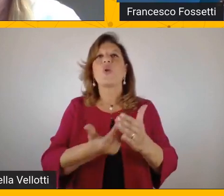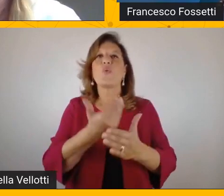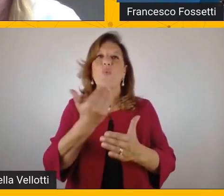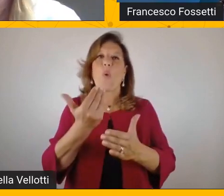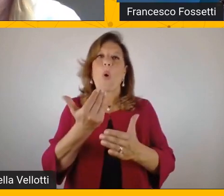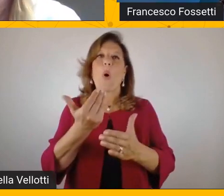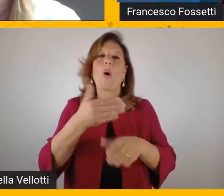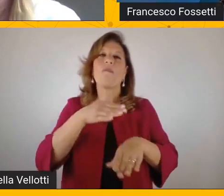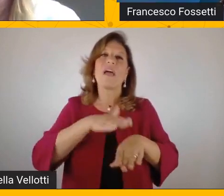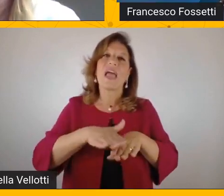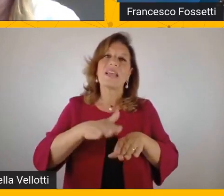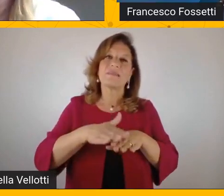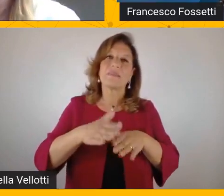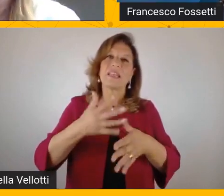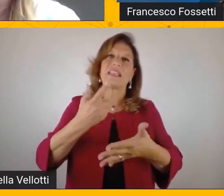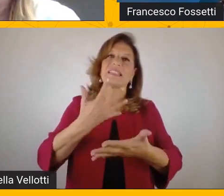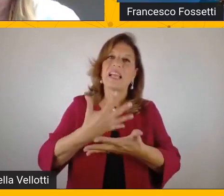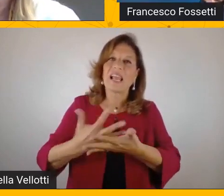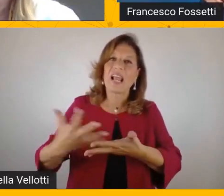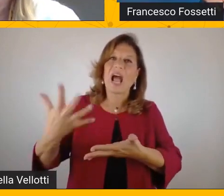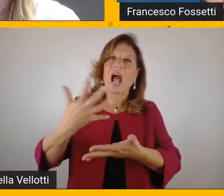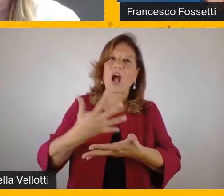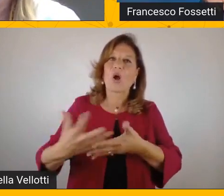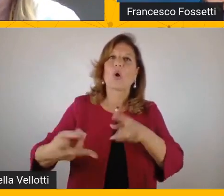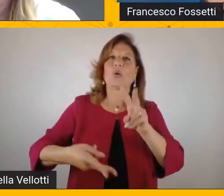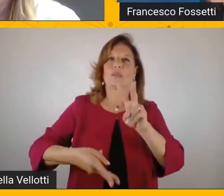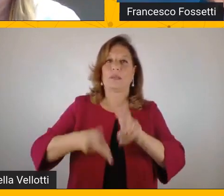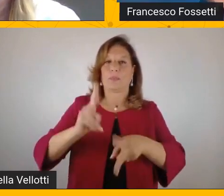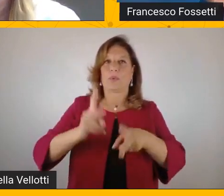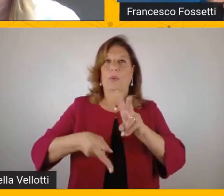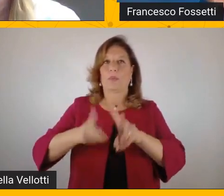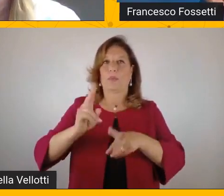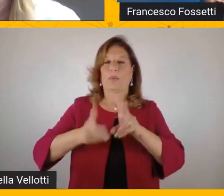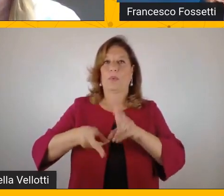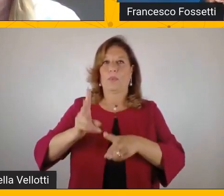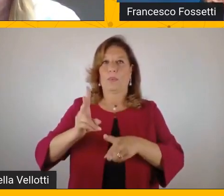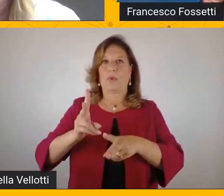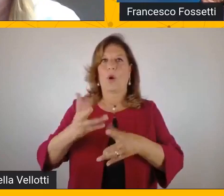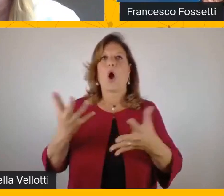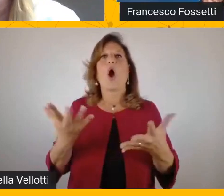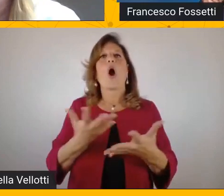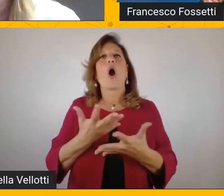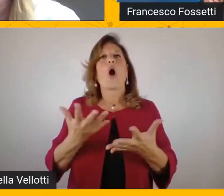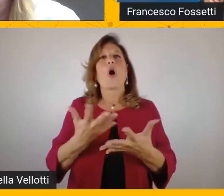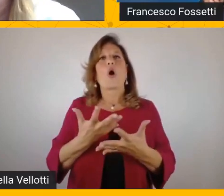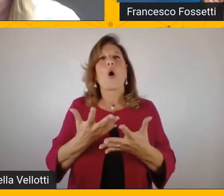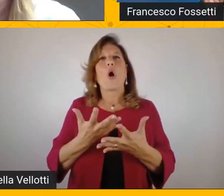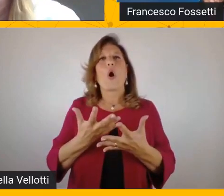narrative. Quindi uno si fa racconta hm si può far